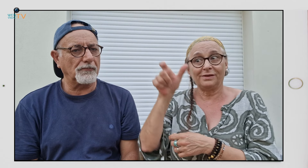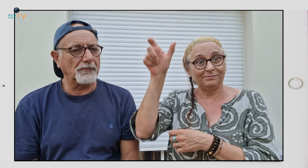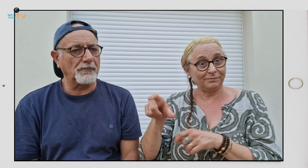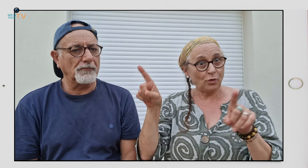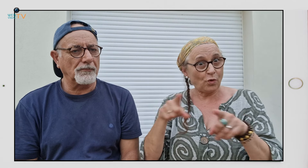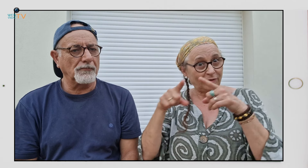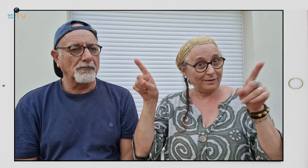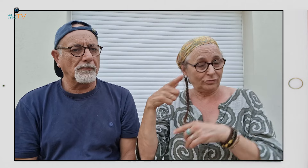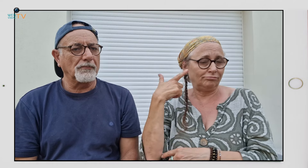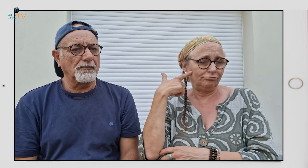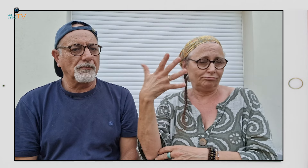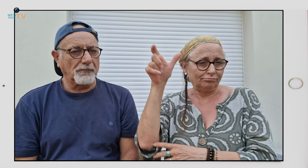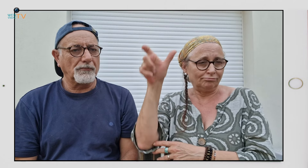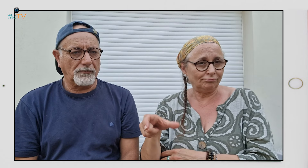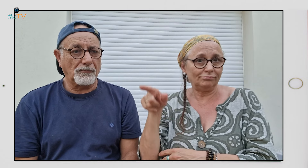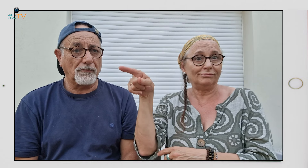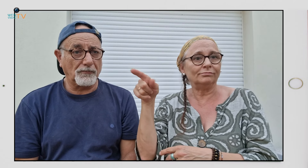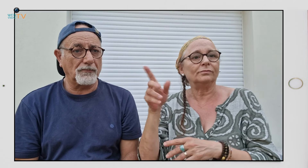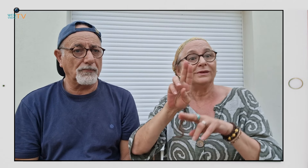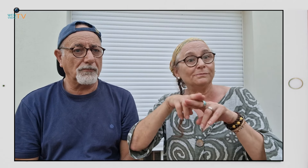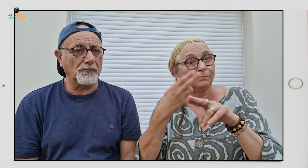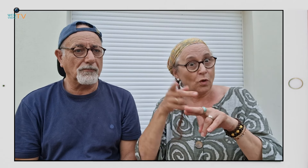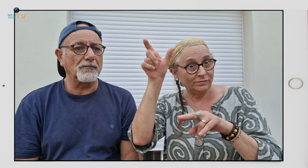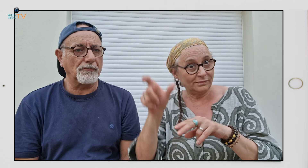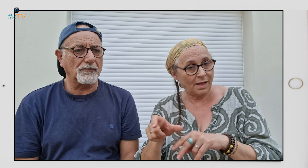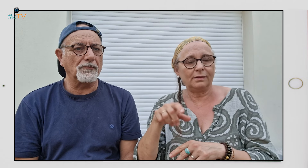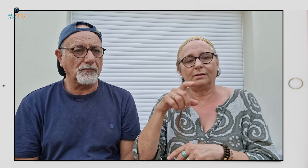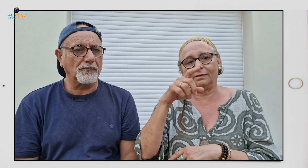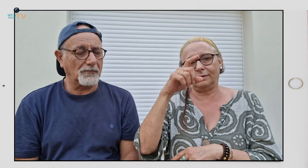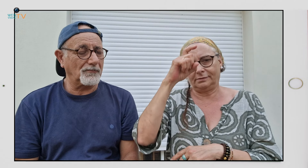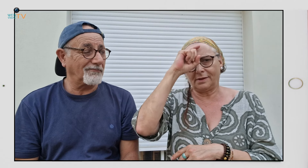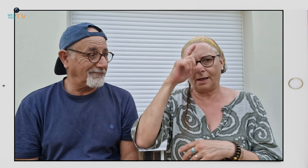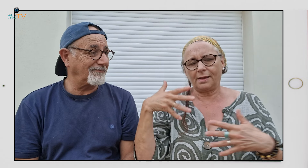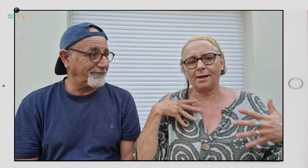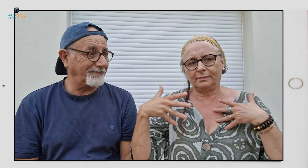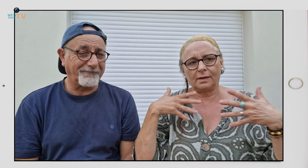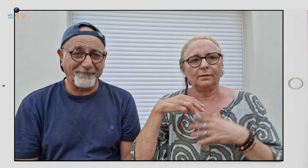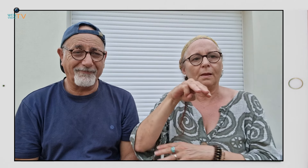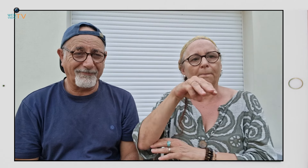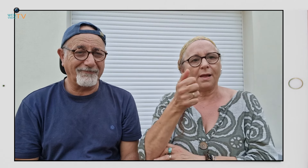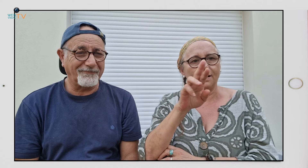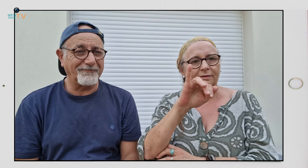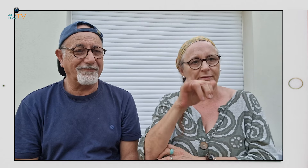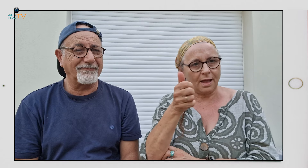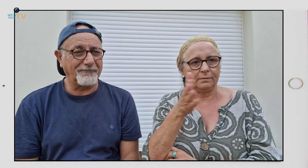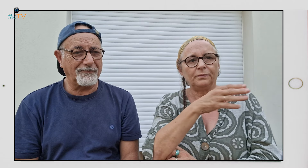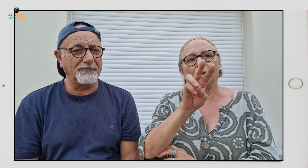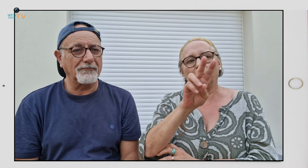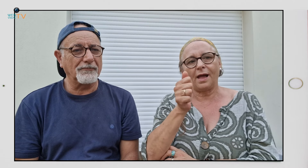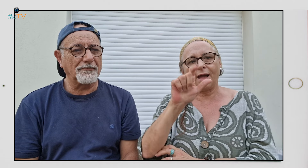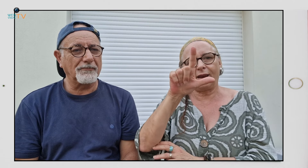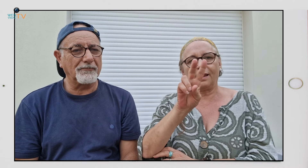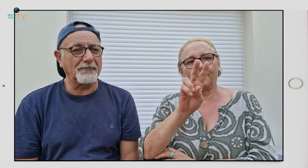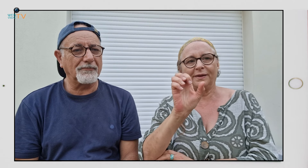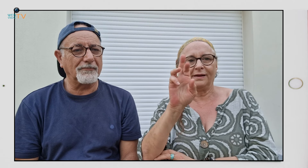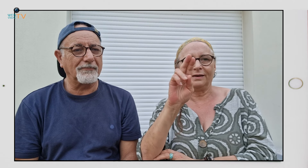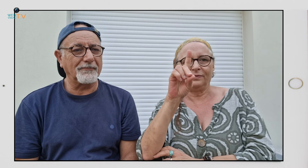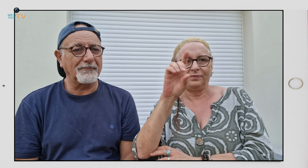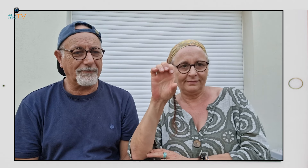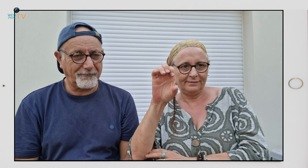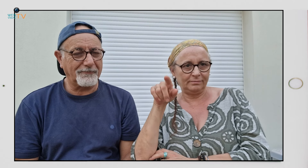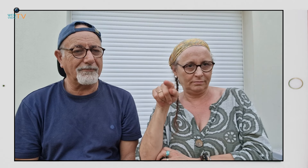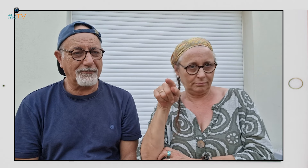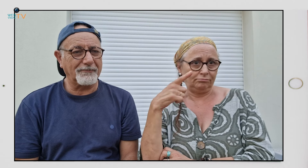Además, la esposa del maestro, una actriz española reconocida que se llama Maria Valverde,